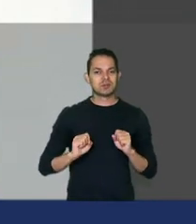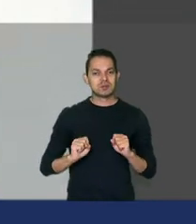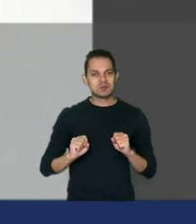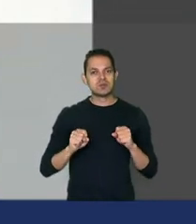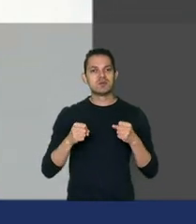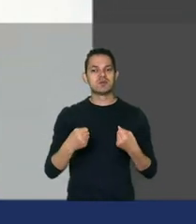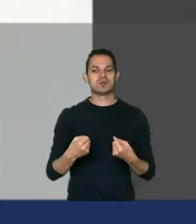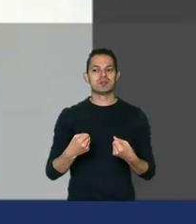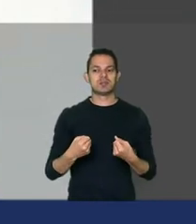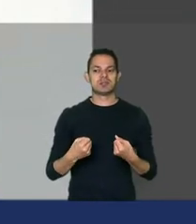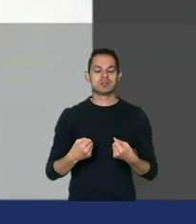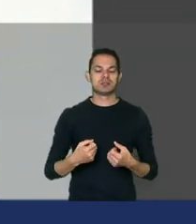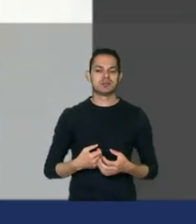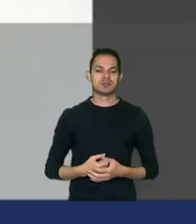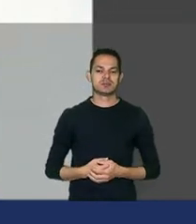PEDIR UM ESFORÇO PARA TODOS